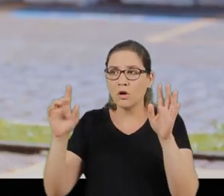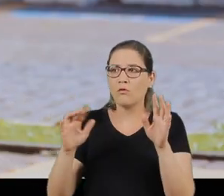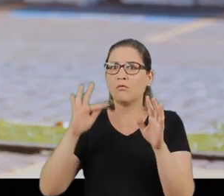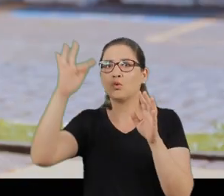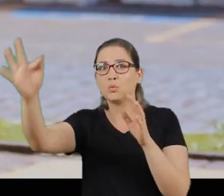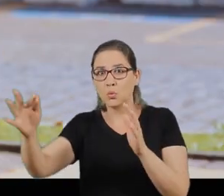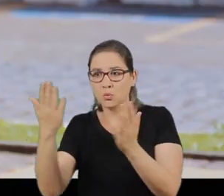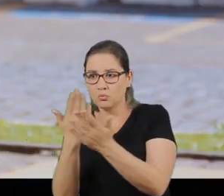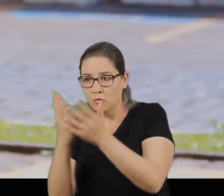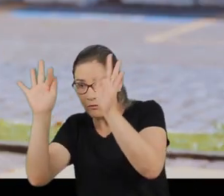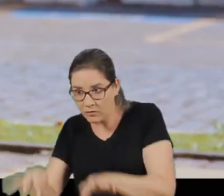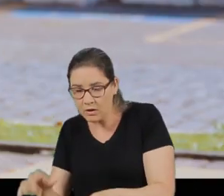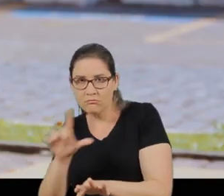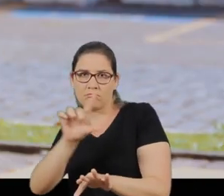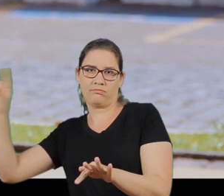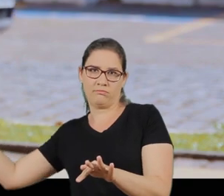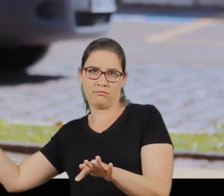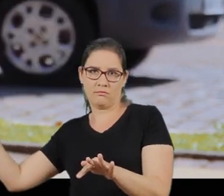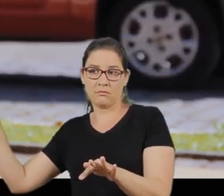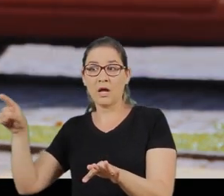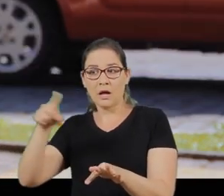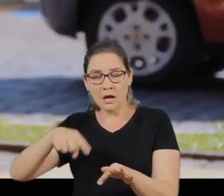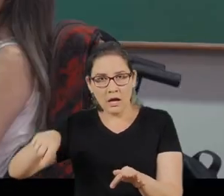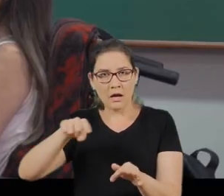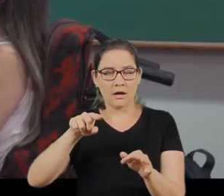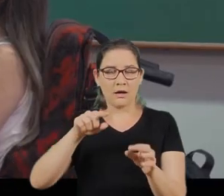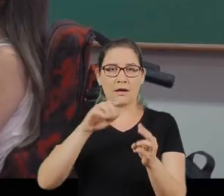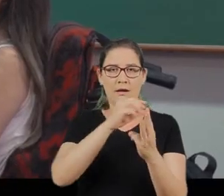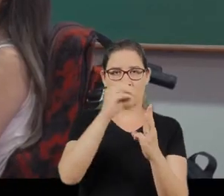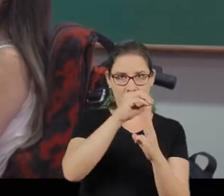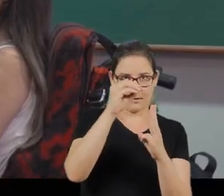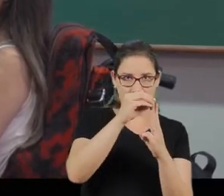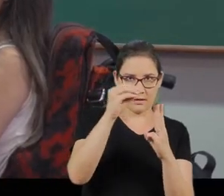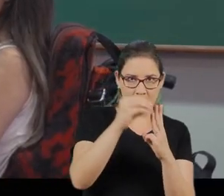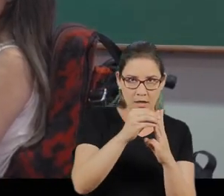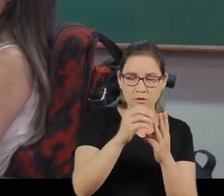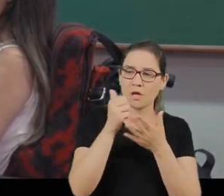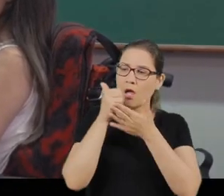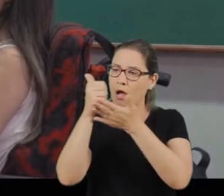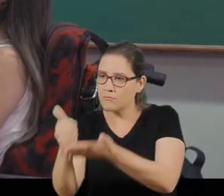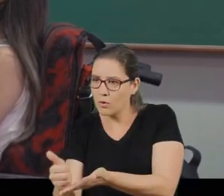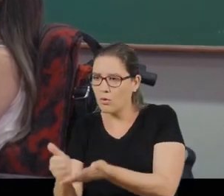As ações da CAED são voltadas quanto ao acompanhamento dos